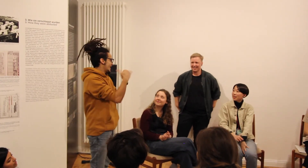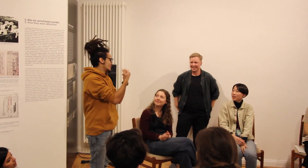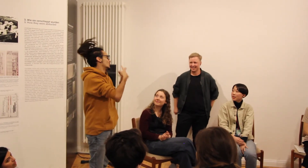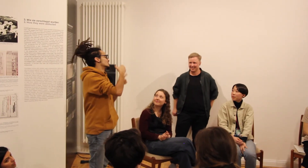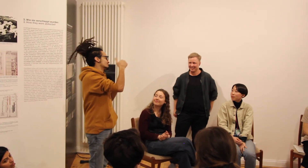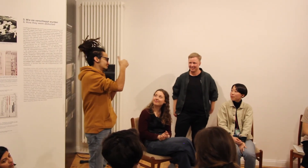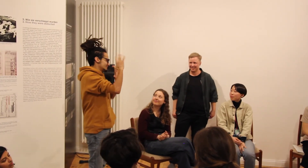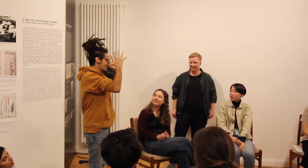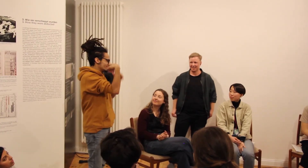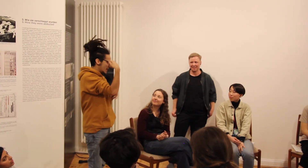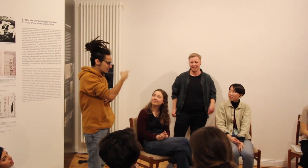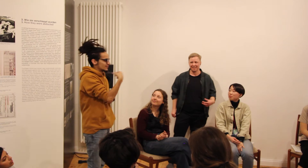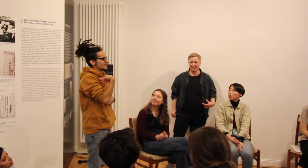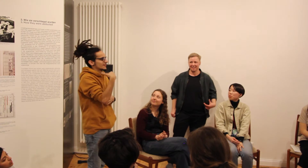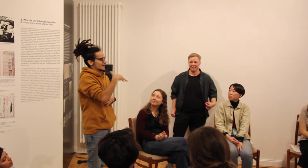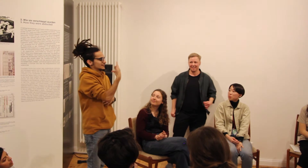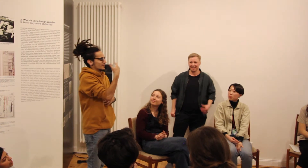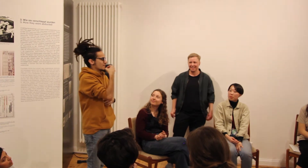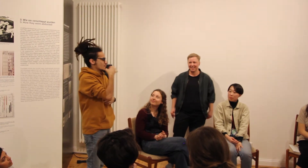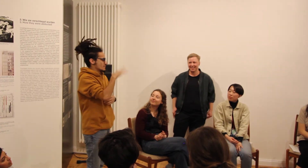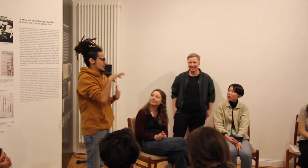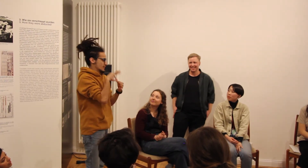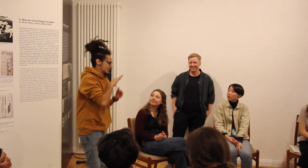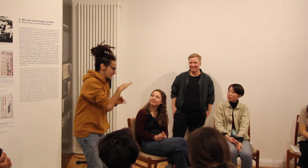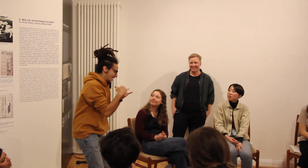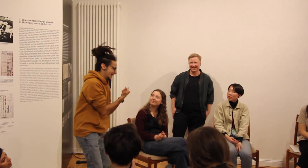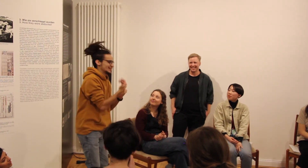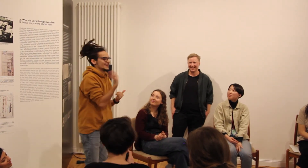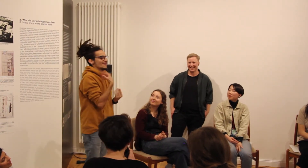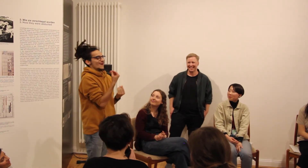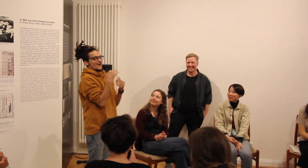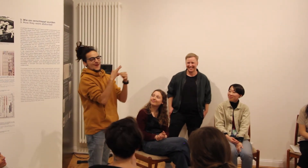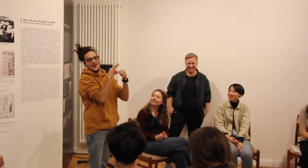Ich muss erstmal sagen, ich finde deine Eltern total toll und den Film auch.